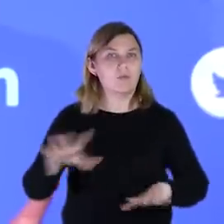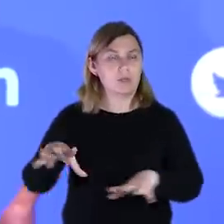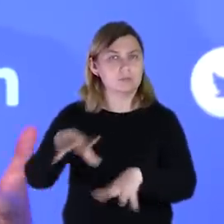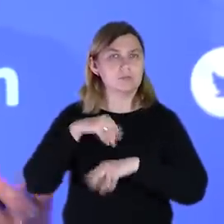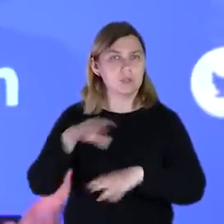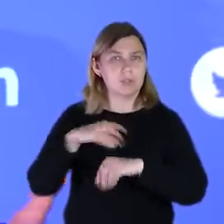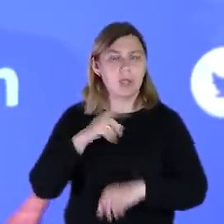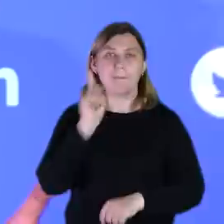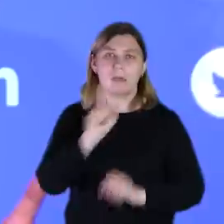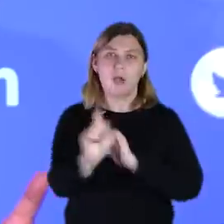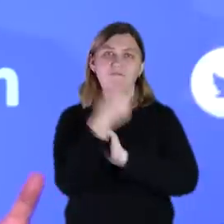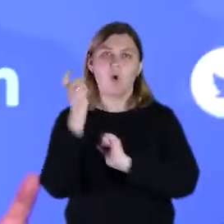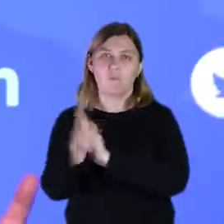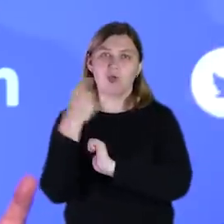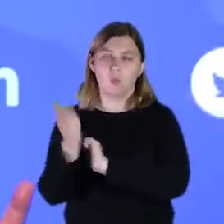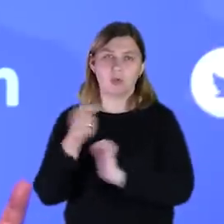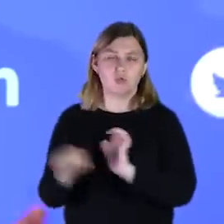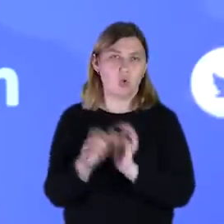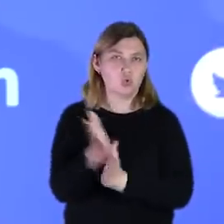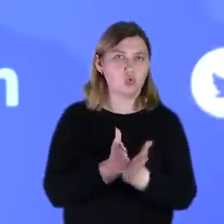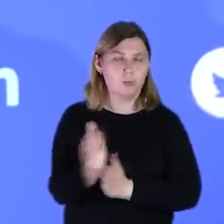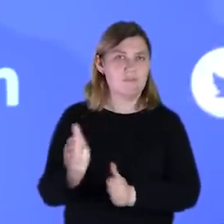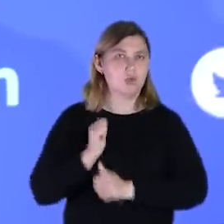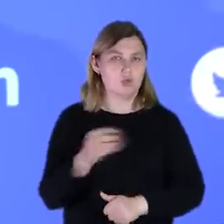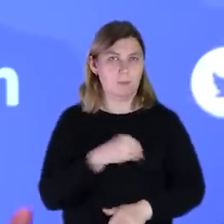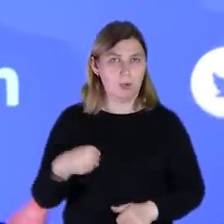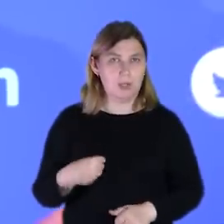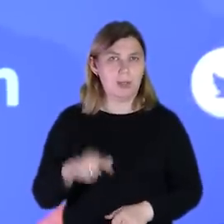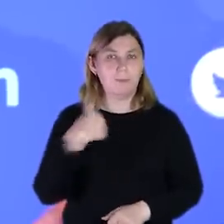gdzie powoływano mężczyzn do służby w Wojsku Polskim. Ponieważ był to teren,